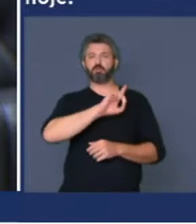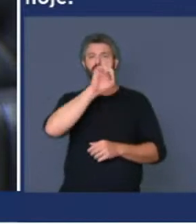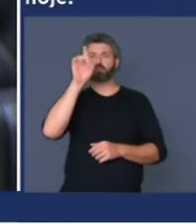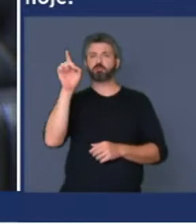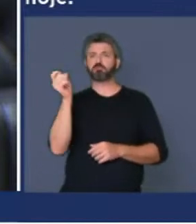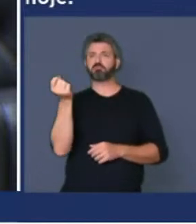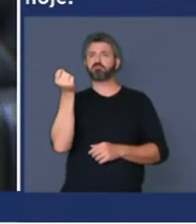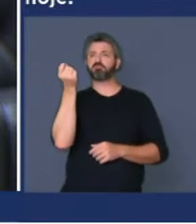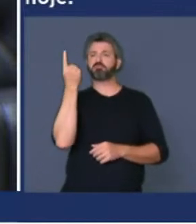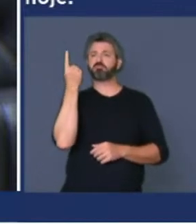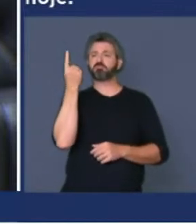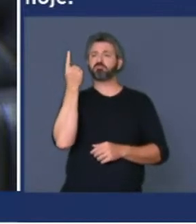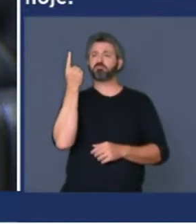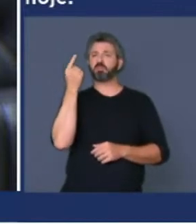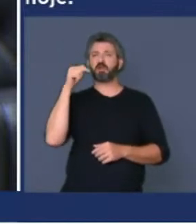PLENÁRIO DA CÂMARA DOS